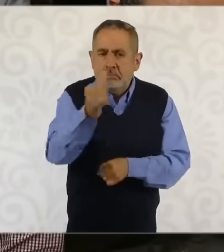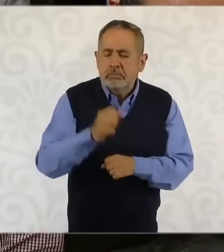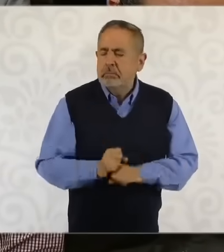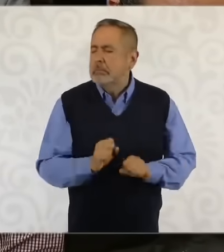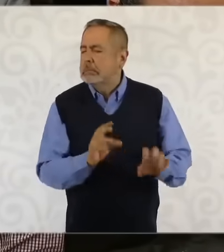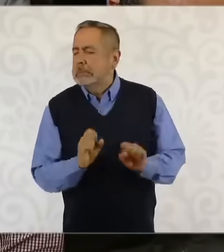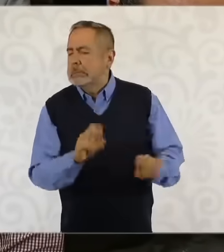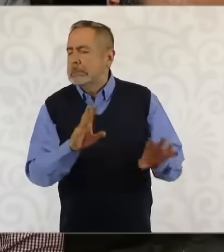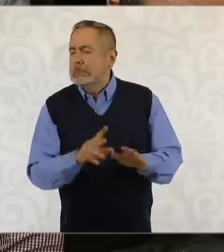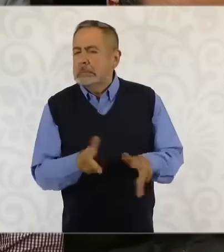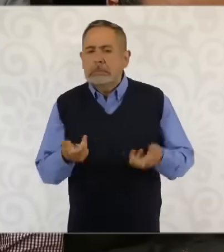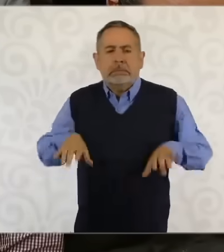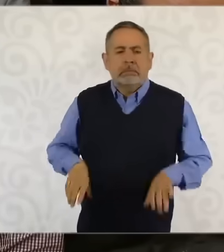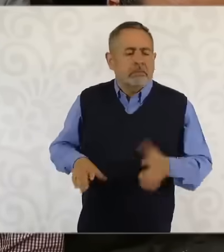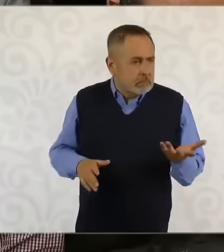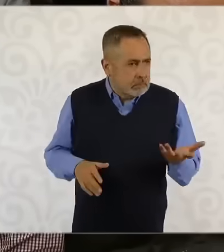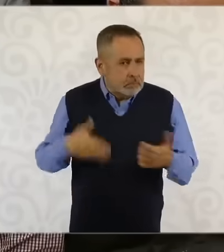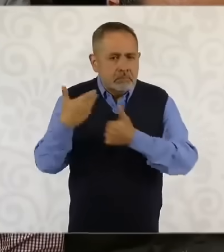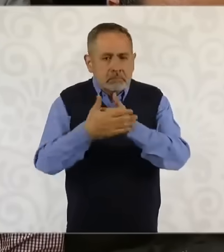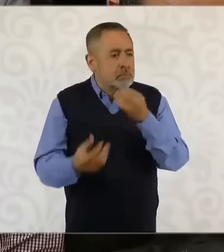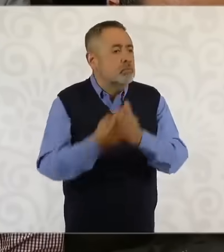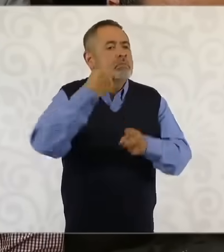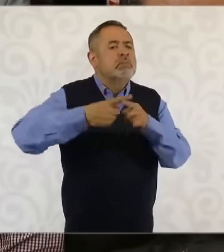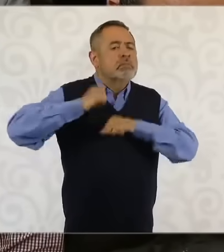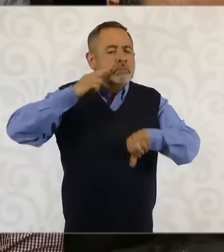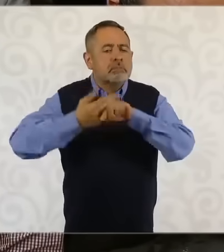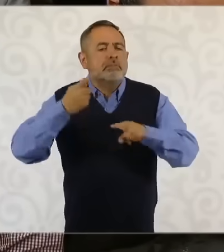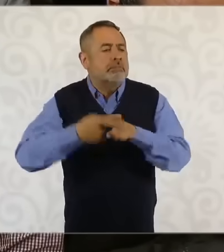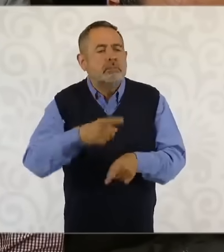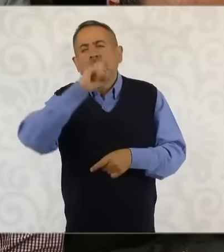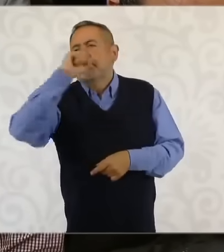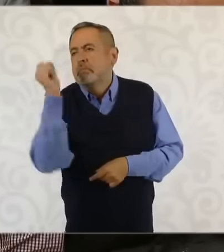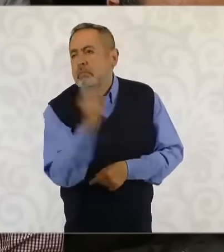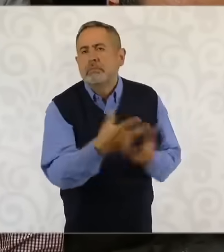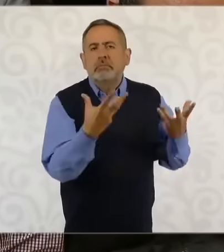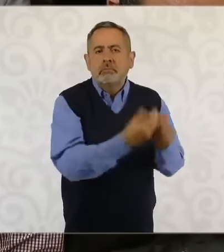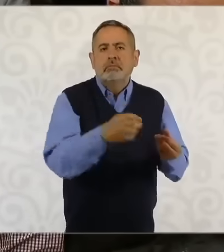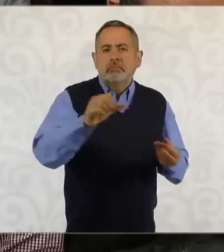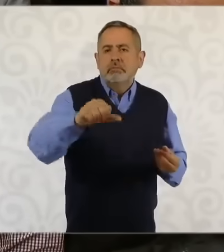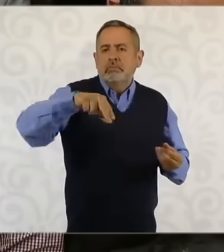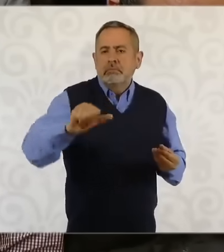nuevo sistema de justicia penal allá adivine quién trabajó ahí con él Ana Patricia Briseño Torres o